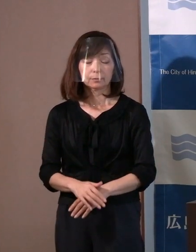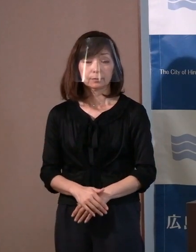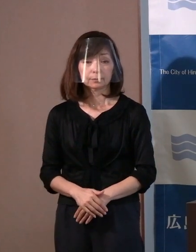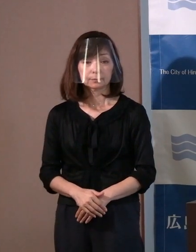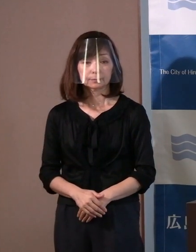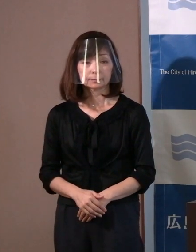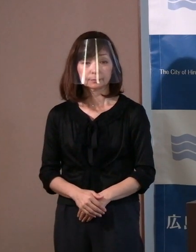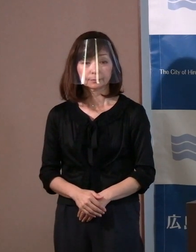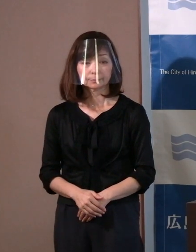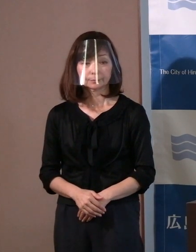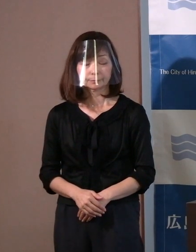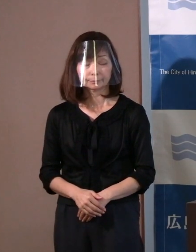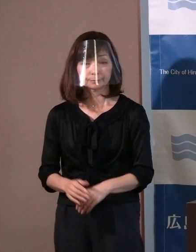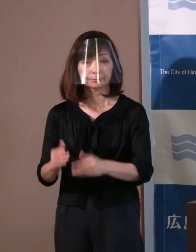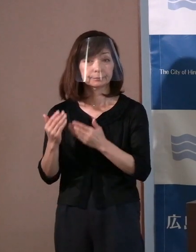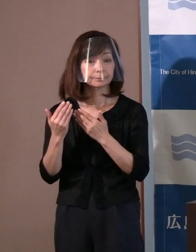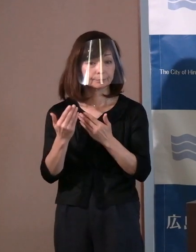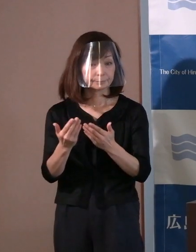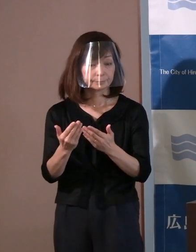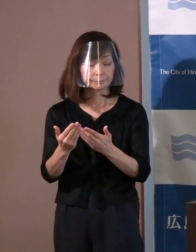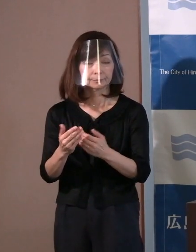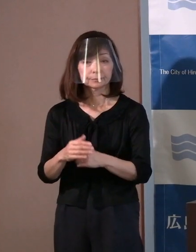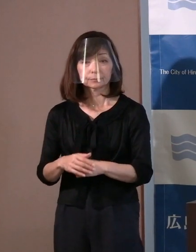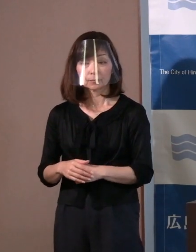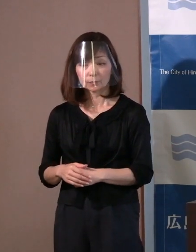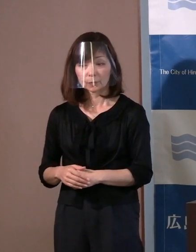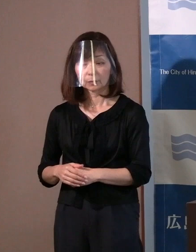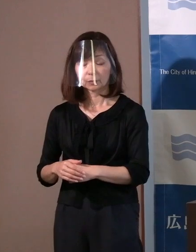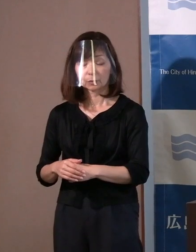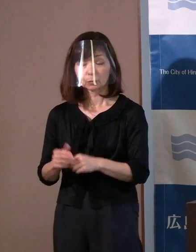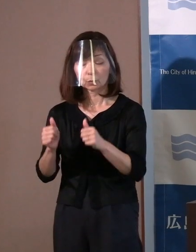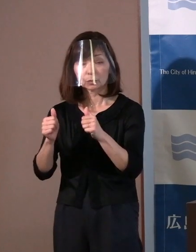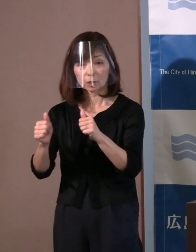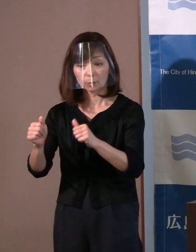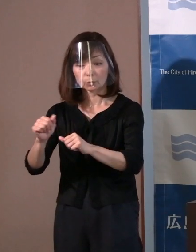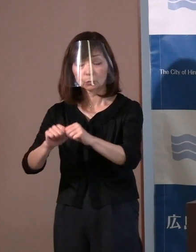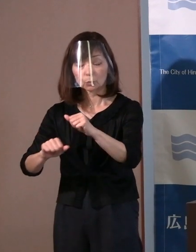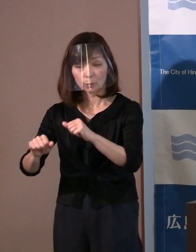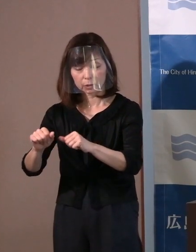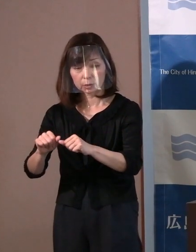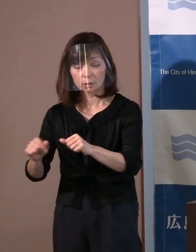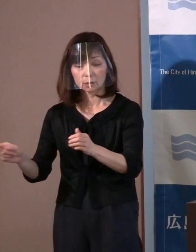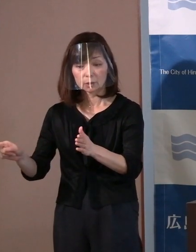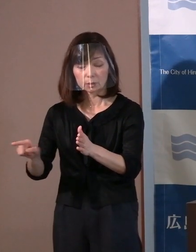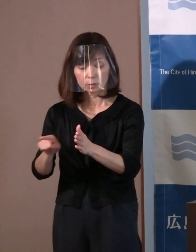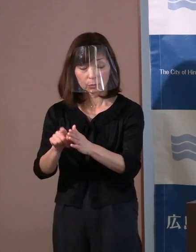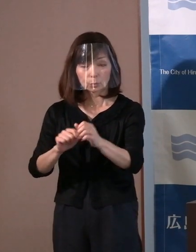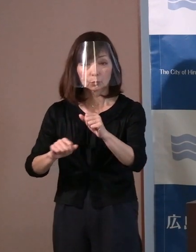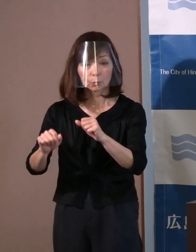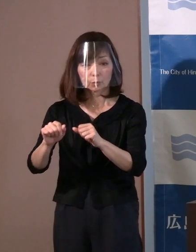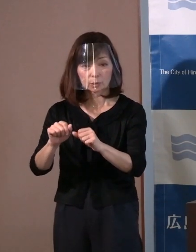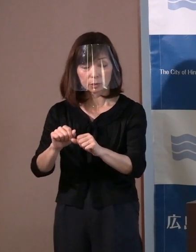(記者)その動きを受けて 内容を変更しているっていう｡ (市長)今までの宣言と見比べていただくと､